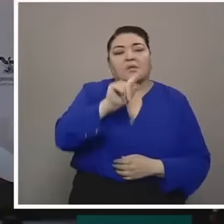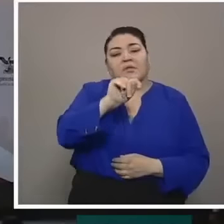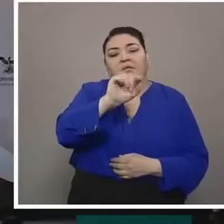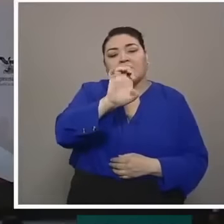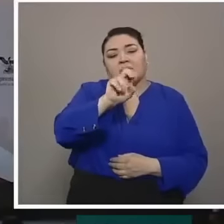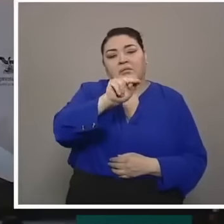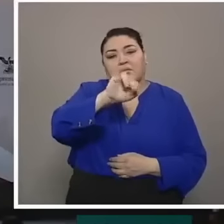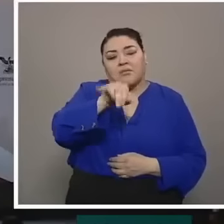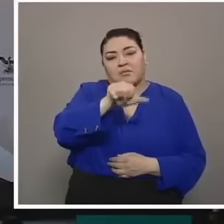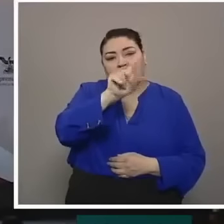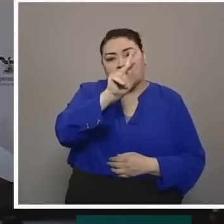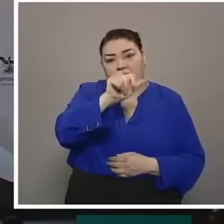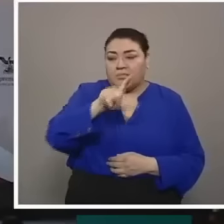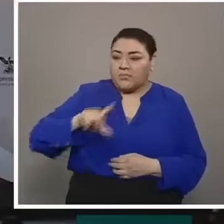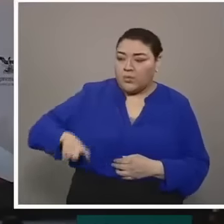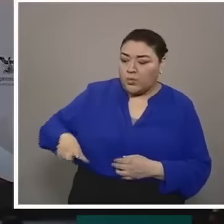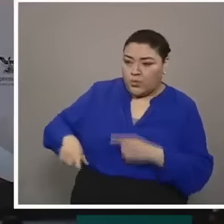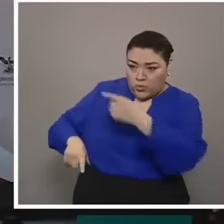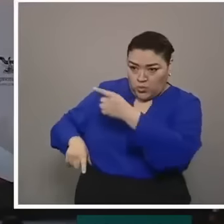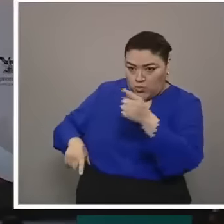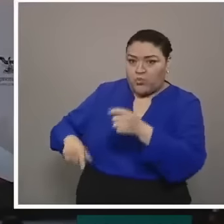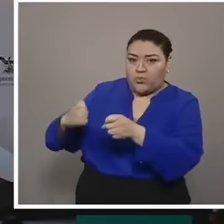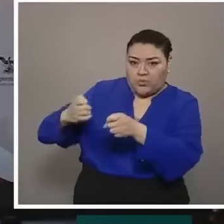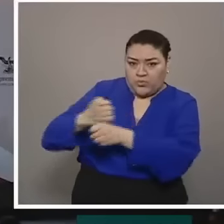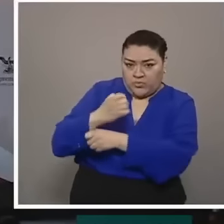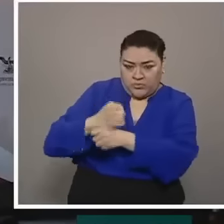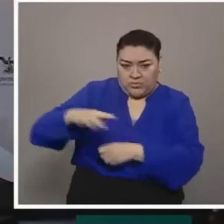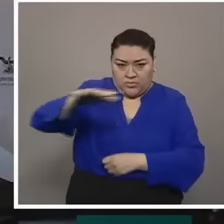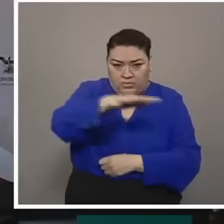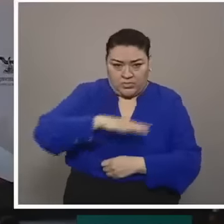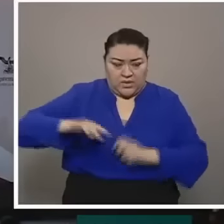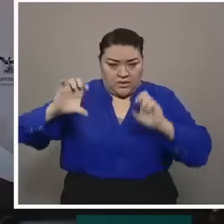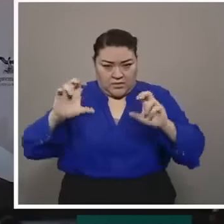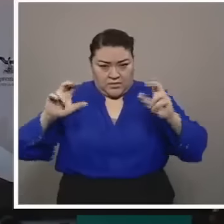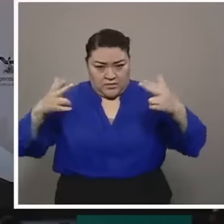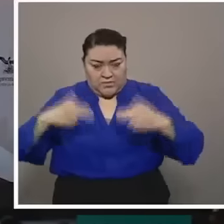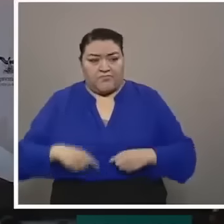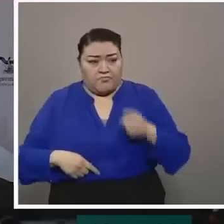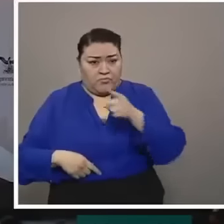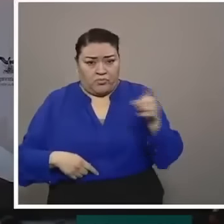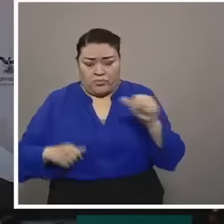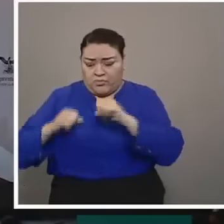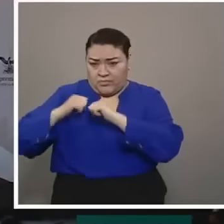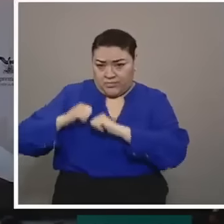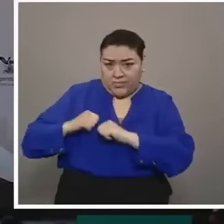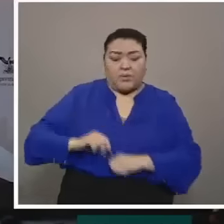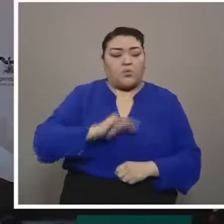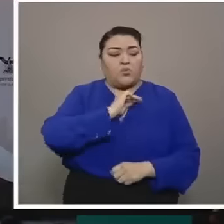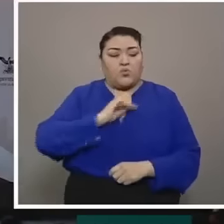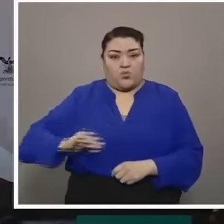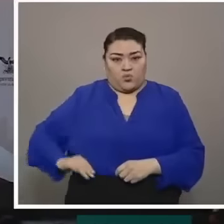gobierno del estado libre y soberano de Chiapas, del municipio de San Cristóbal de las casas,